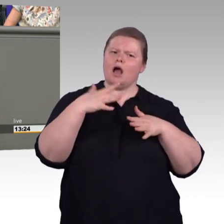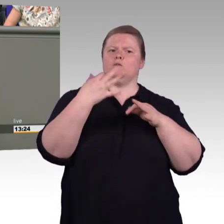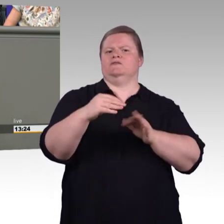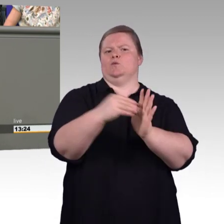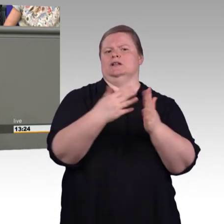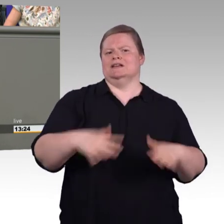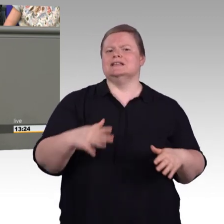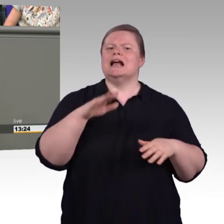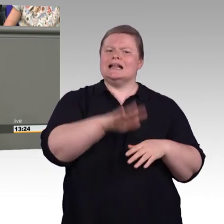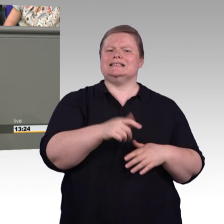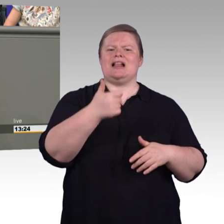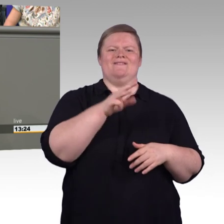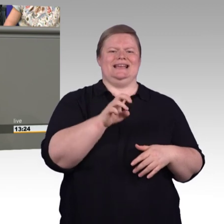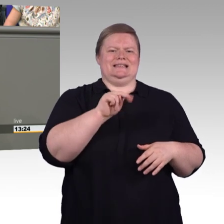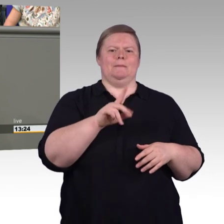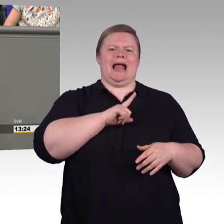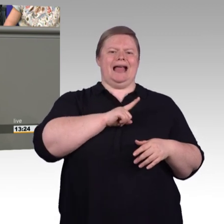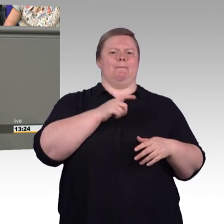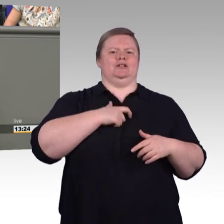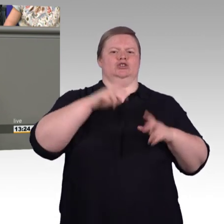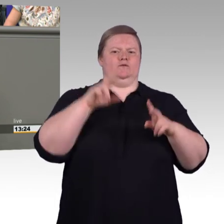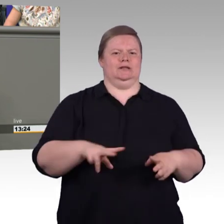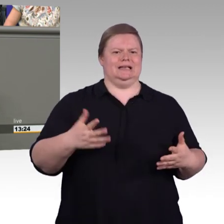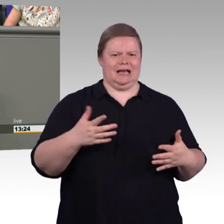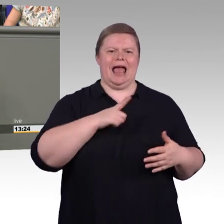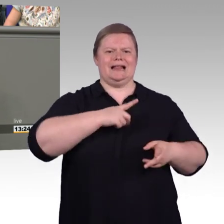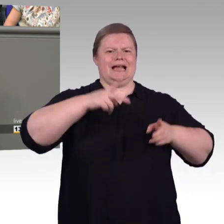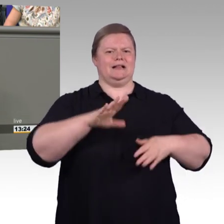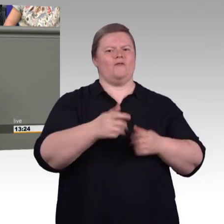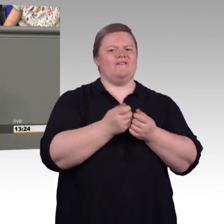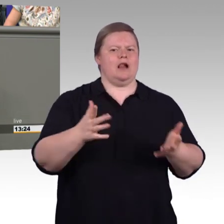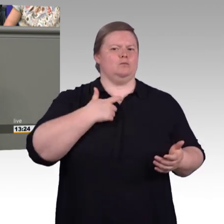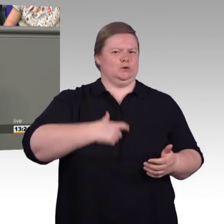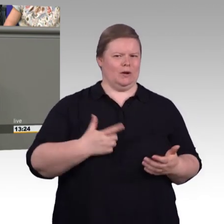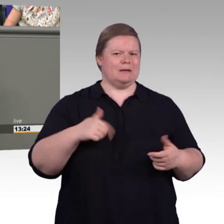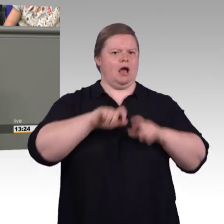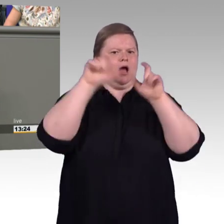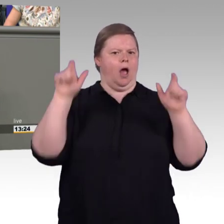einen Vorrang des Kindeswohls verankert. Das setzt nämlich voraus, dass Kinder